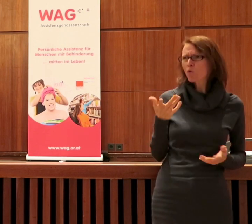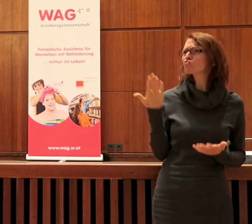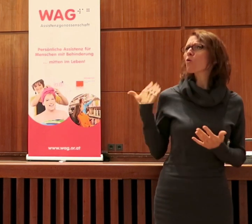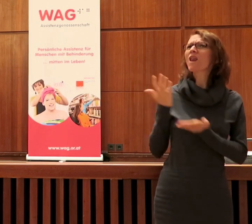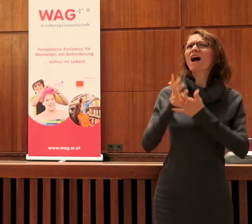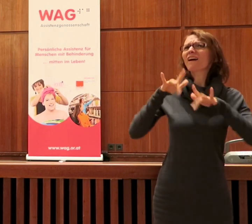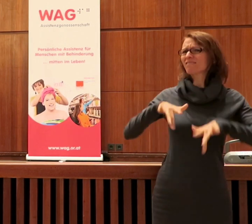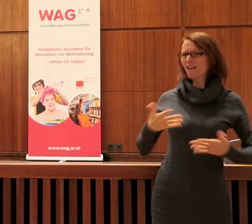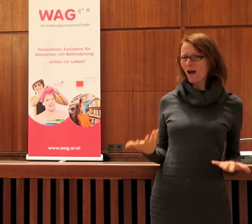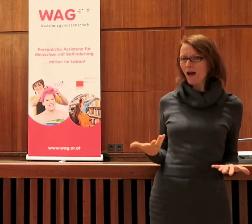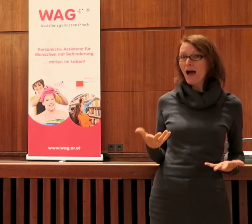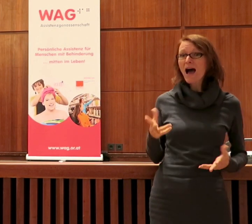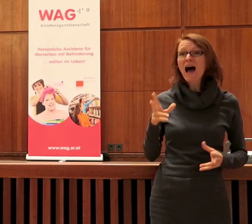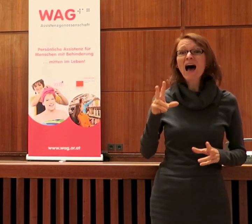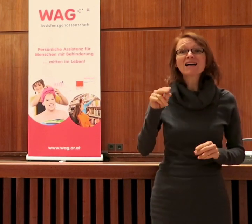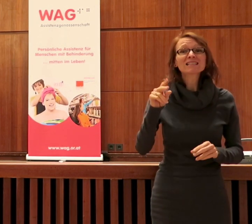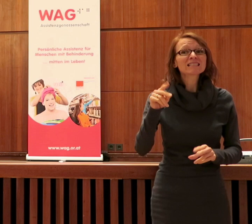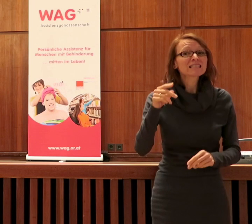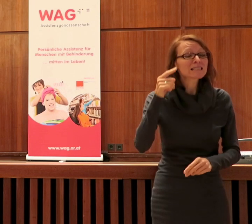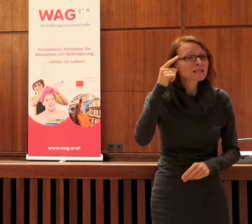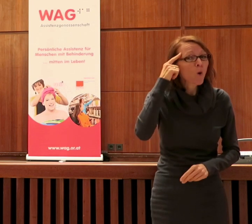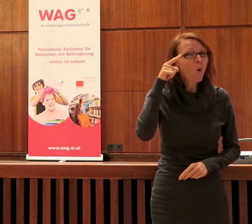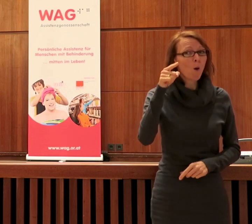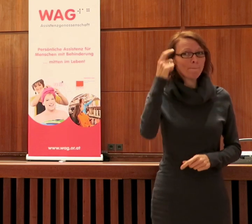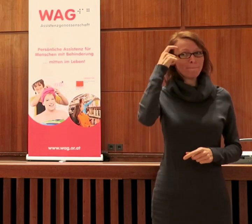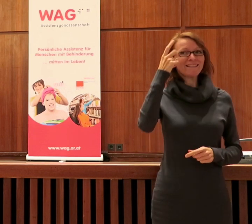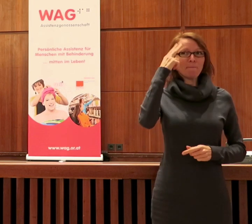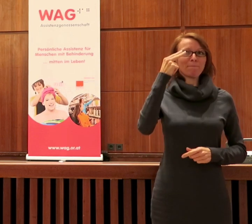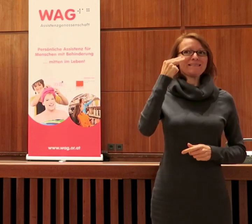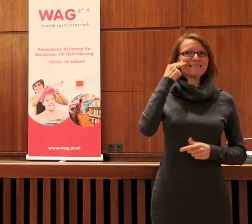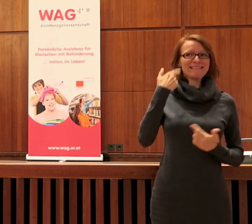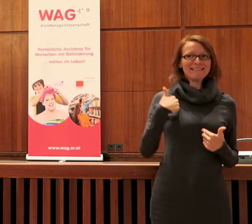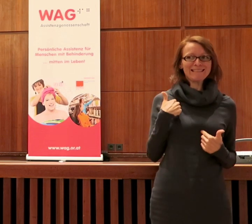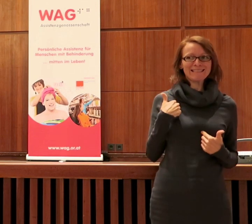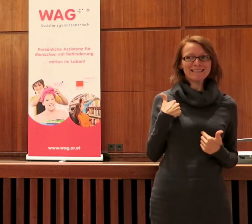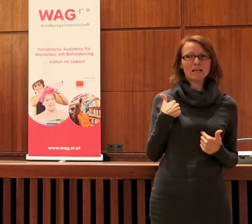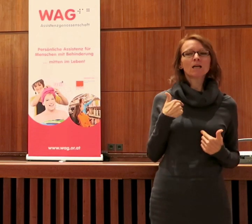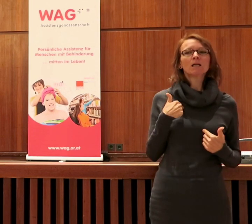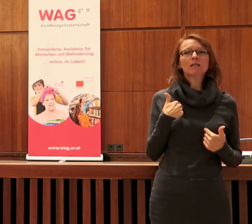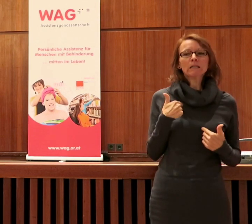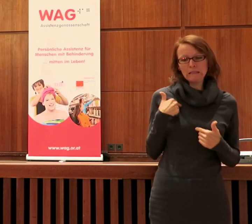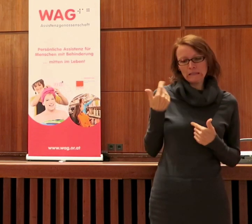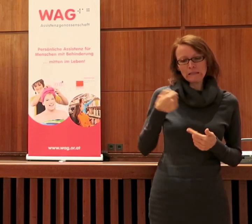Okay, die meinen das mit dem Blindsein halt. Also ich verrat's euch: Also ich bin seit Geburt blind.